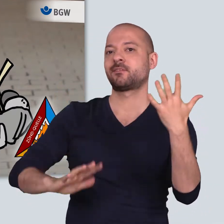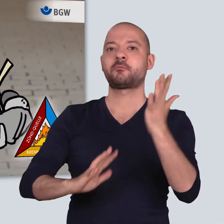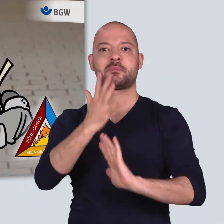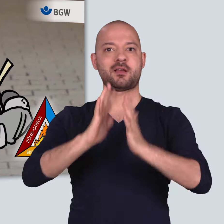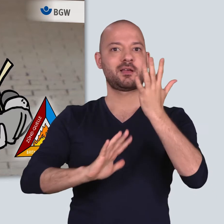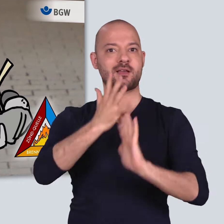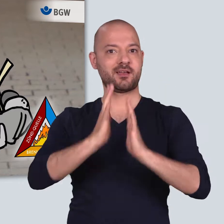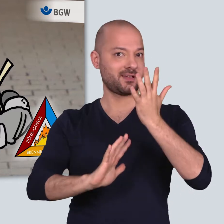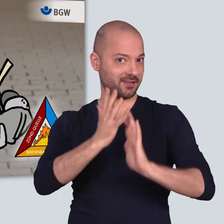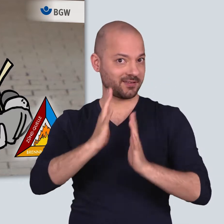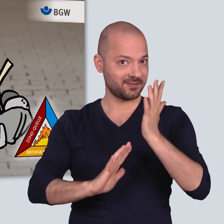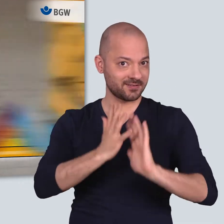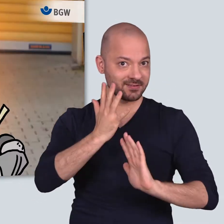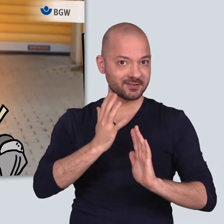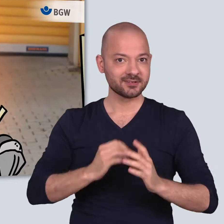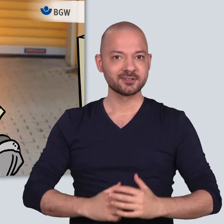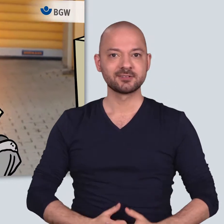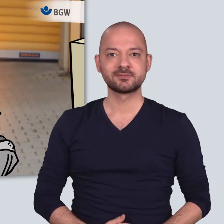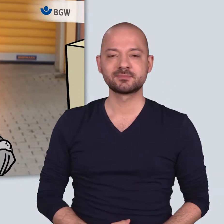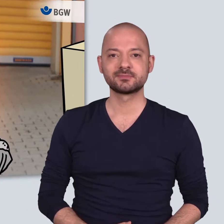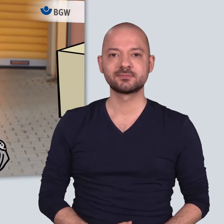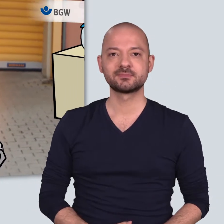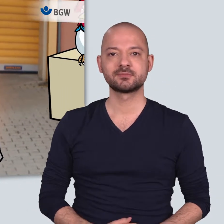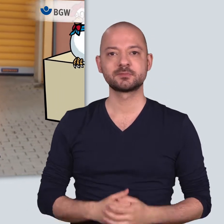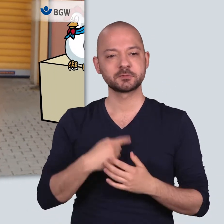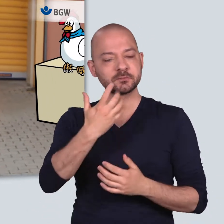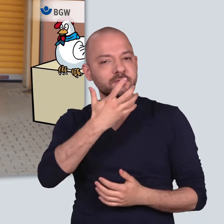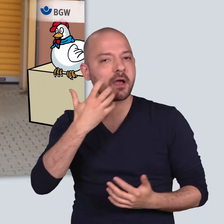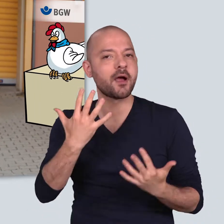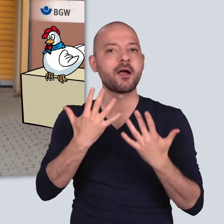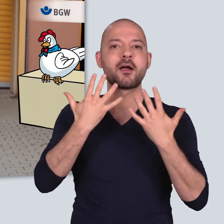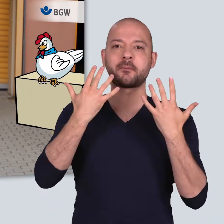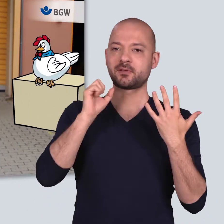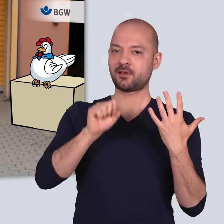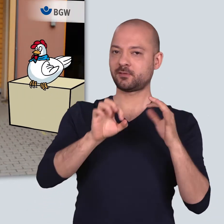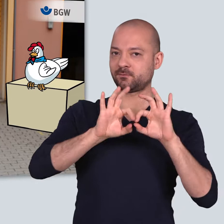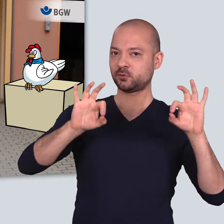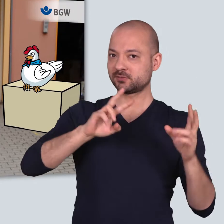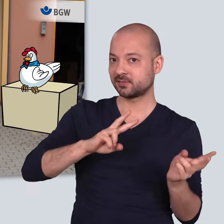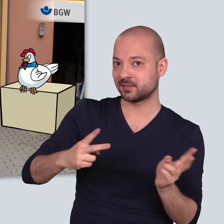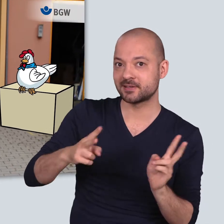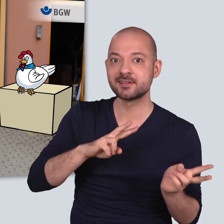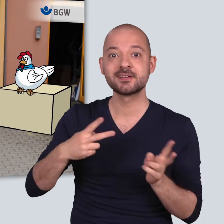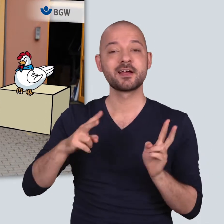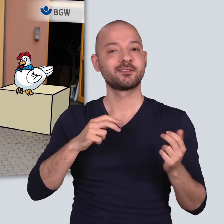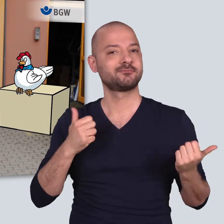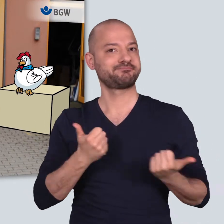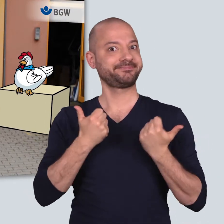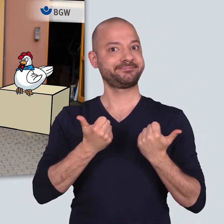Wenn sich so ein Dreier findet, dann lodern die Flammen. Es wird warm und man kann genüsslich sein Würstchen grillen.